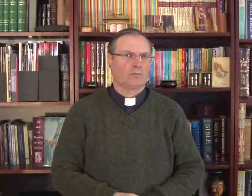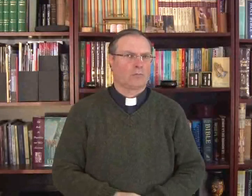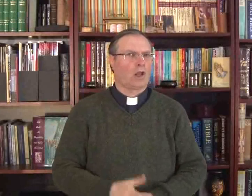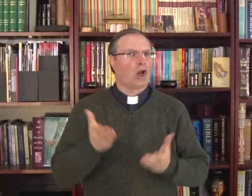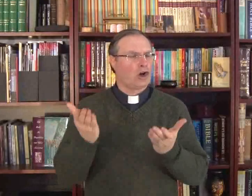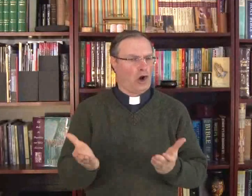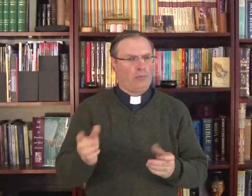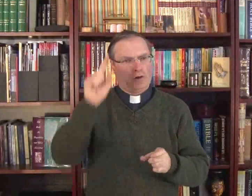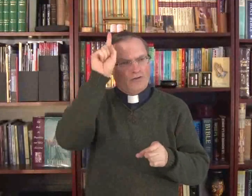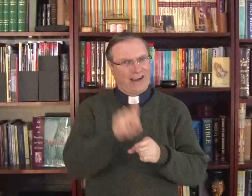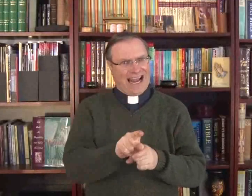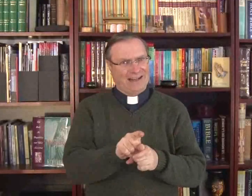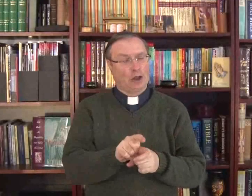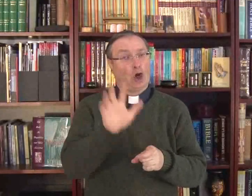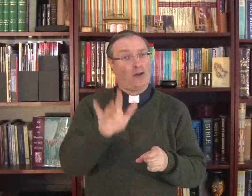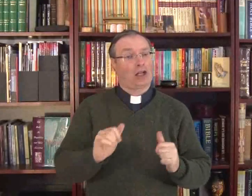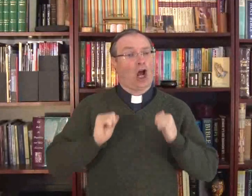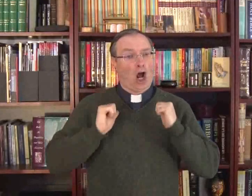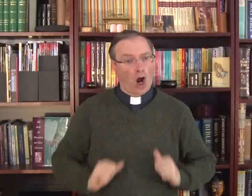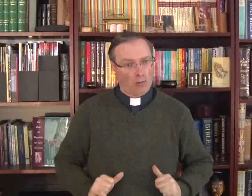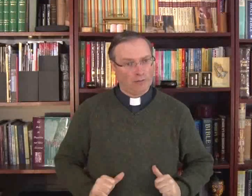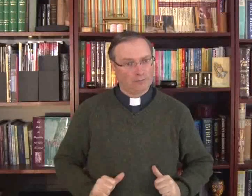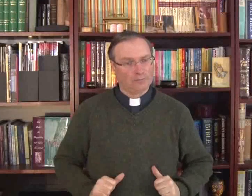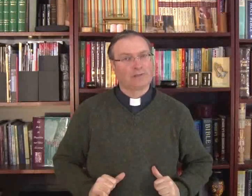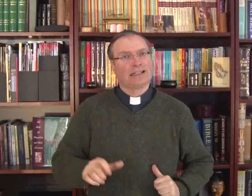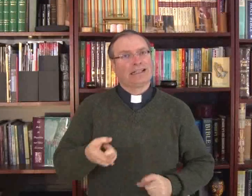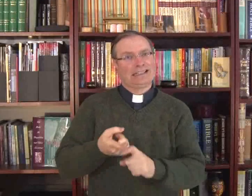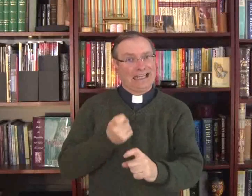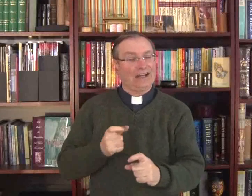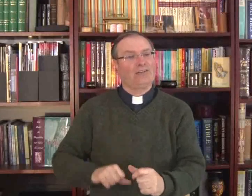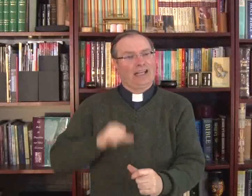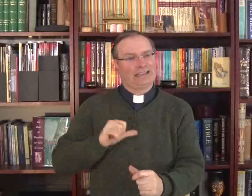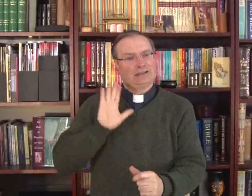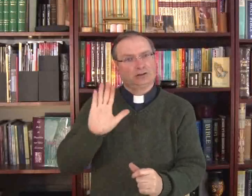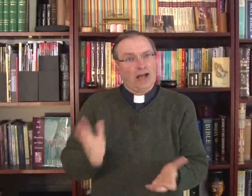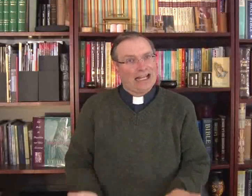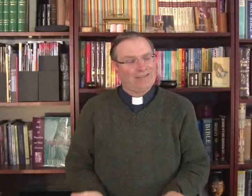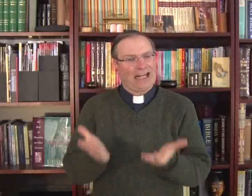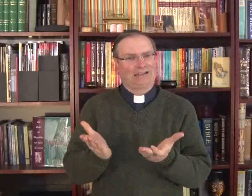Que le frère de condition humble tire fierté de son élévation.